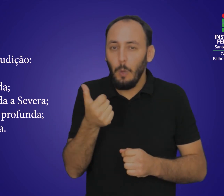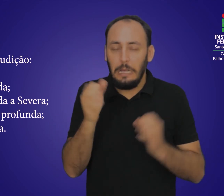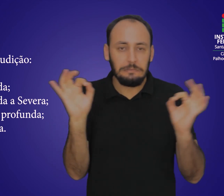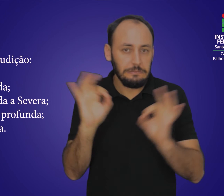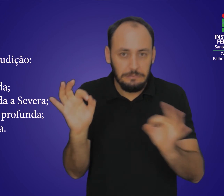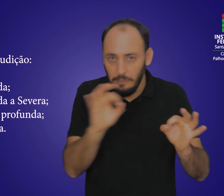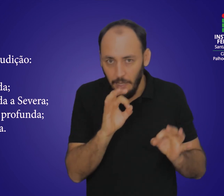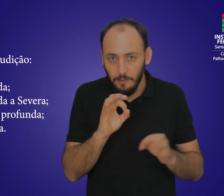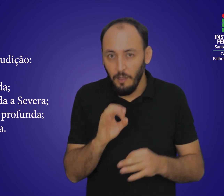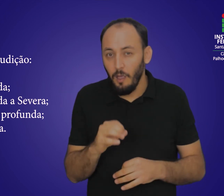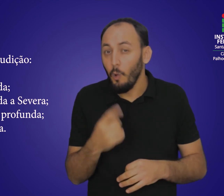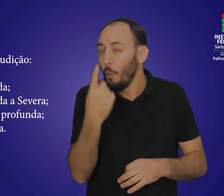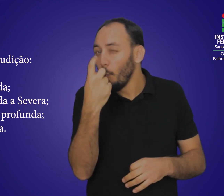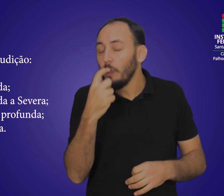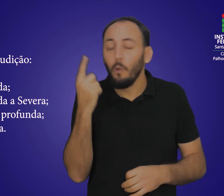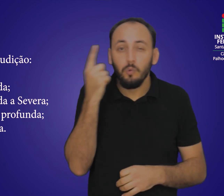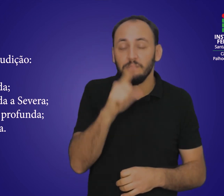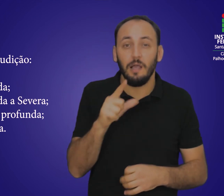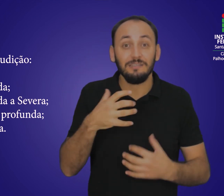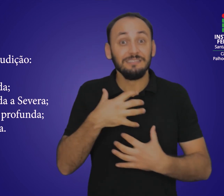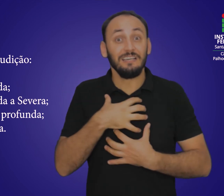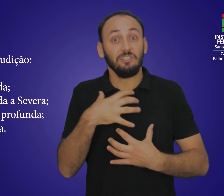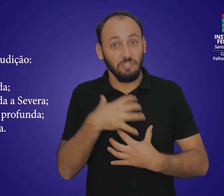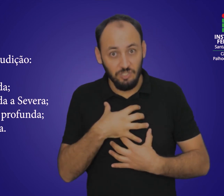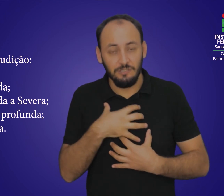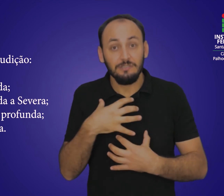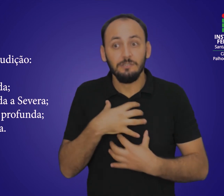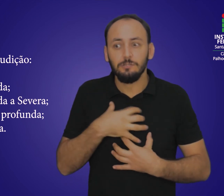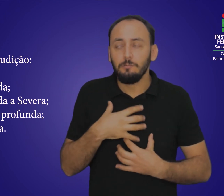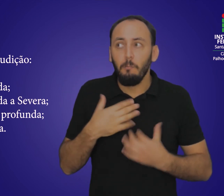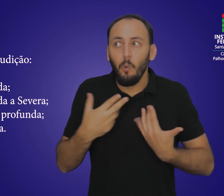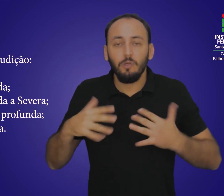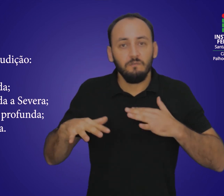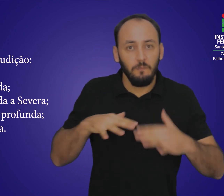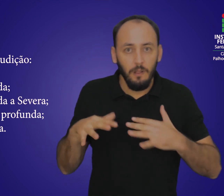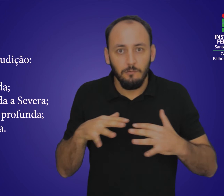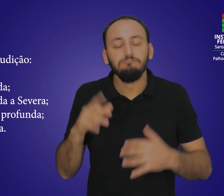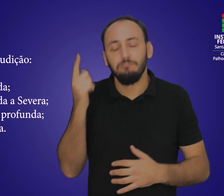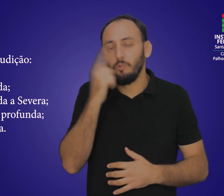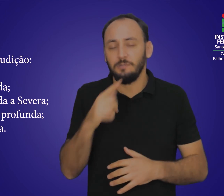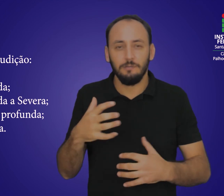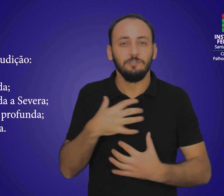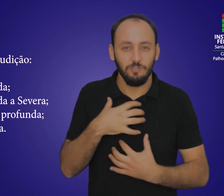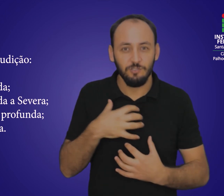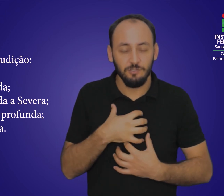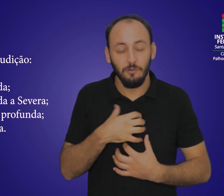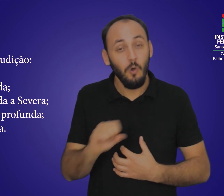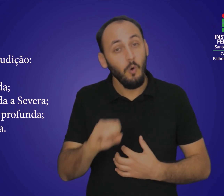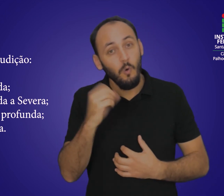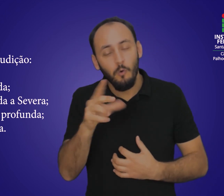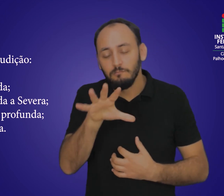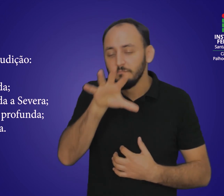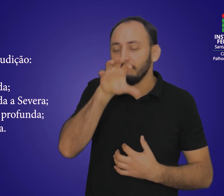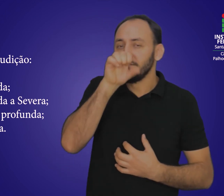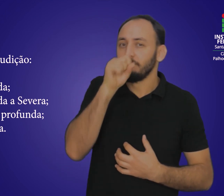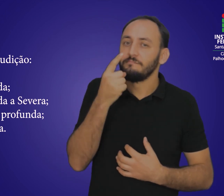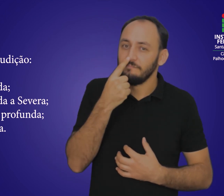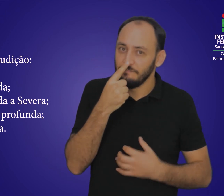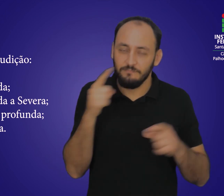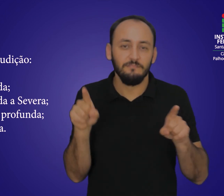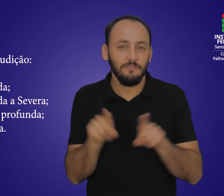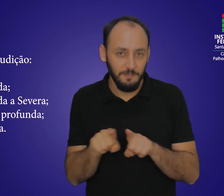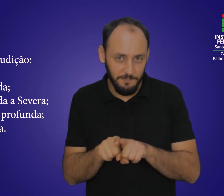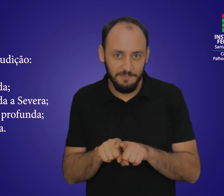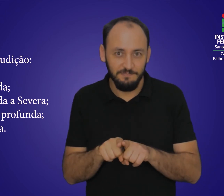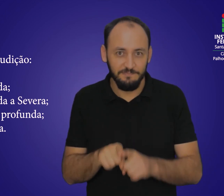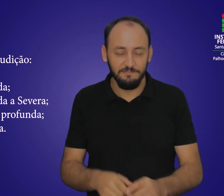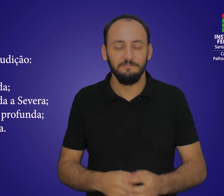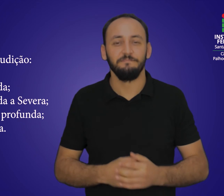Não ouvem quase nada, porém conseguem sentir vibrações ou cheiros de forma mais aguçada.